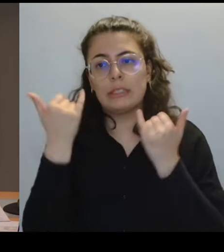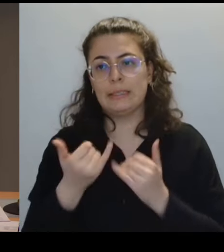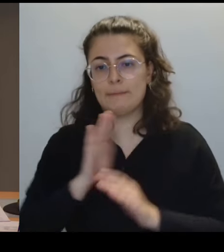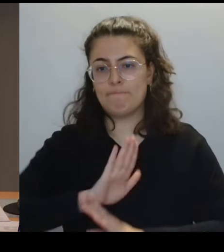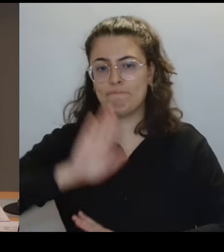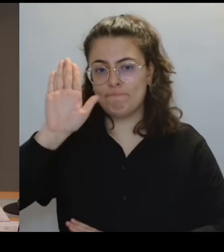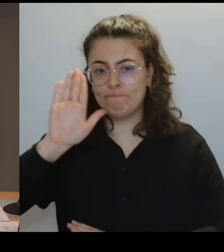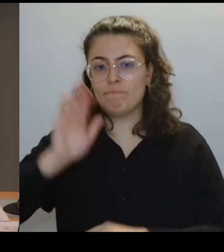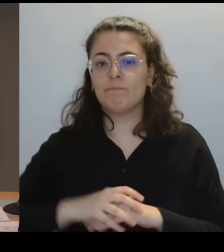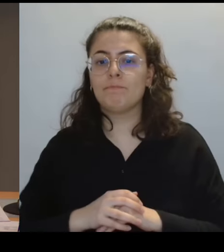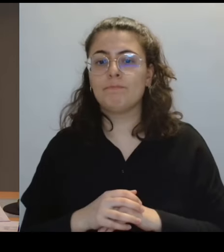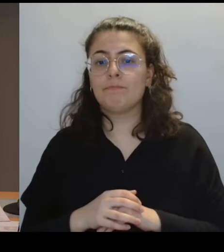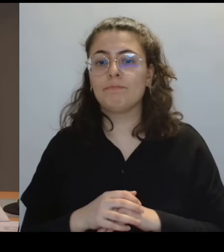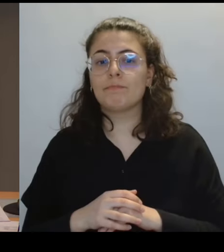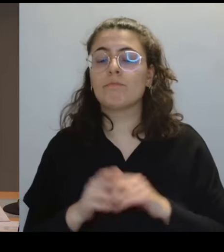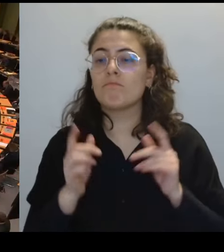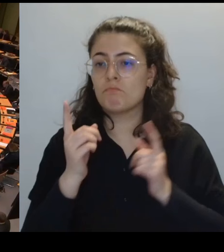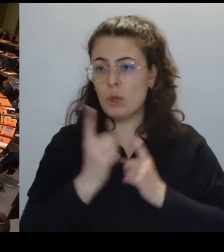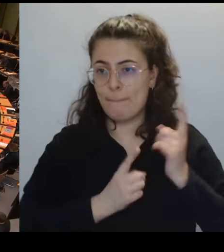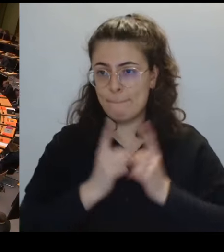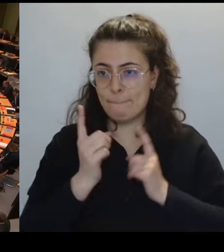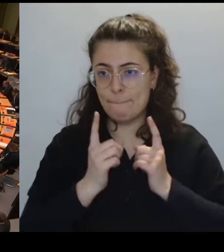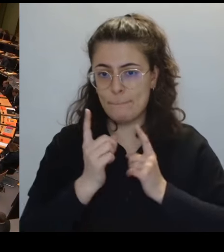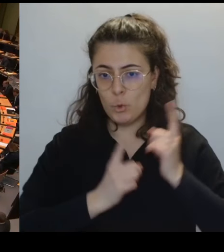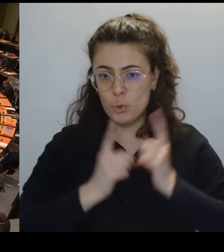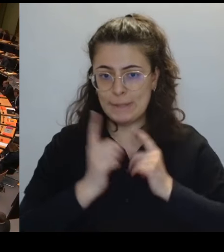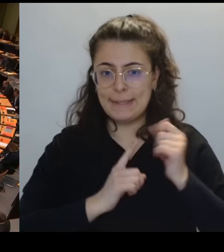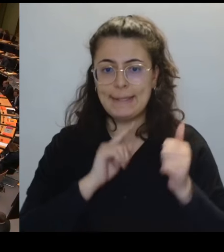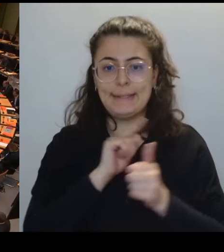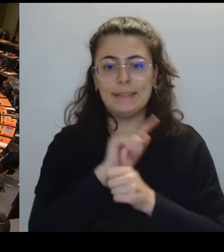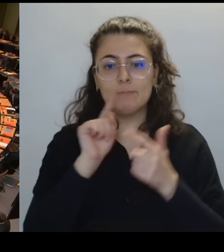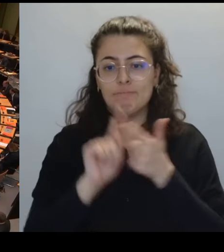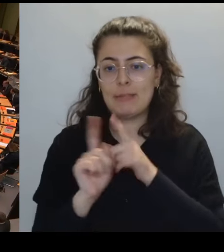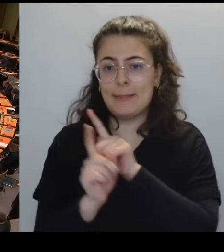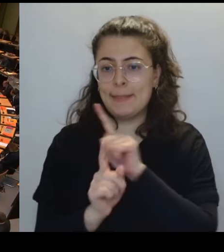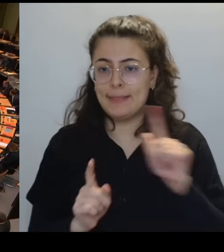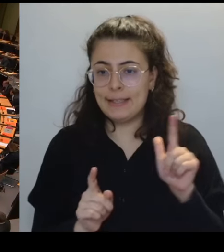90/Die Grünen sowie die Fraktion die Linke und der fraktionslose Abgeordnete King.